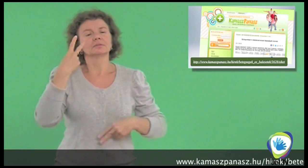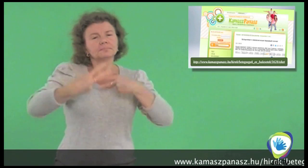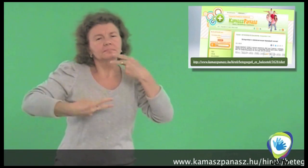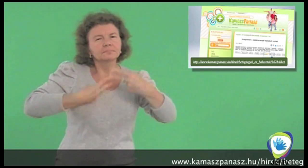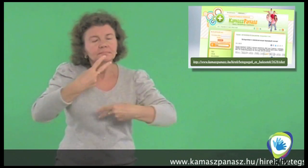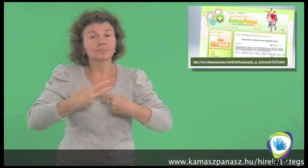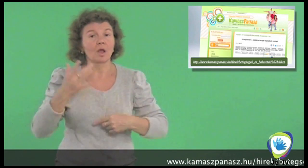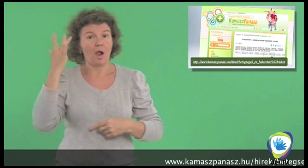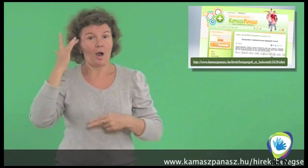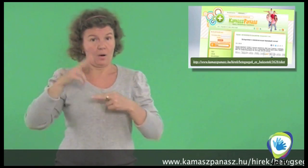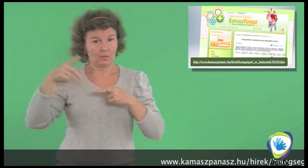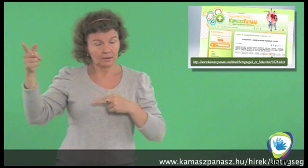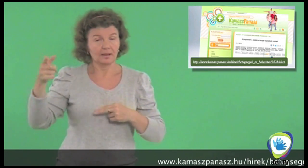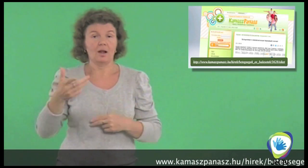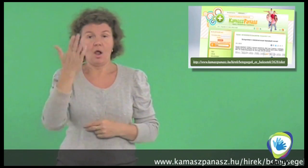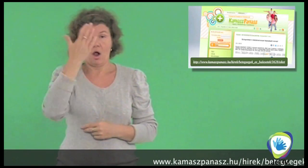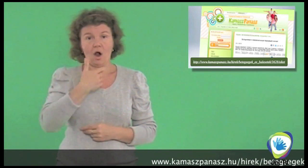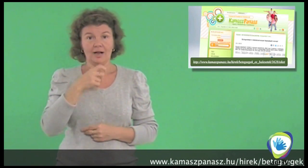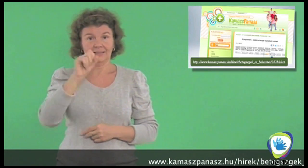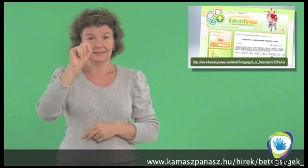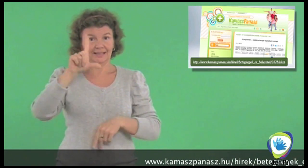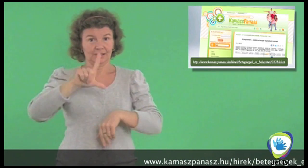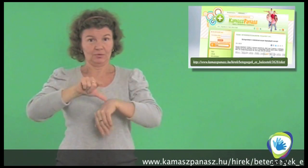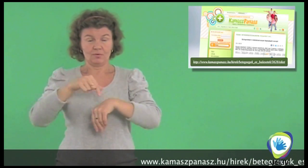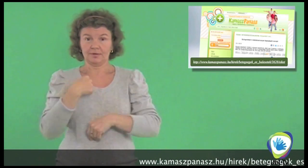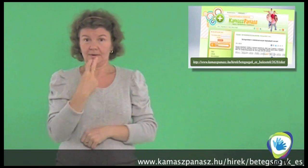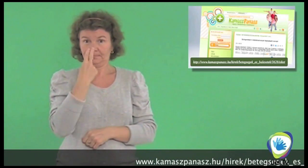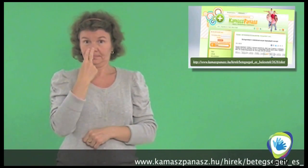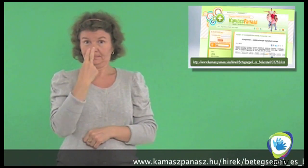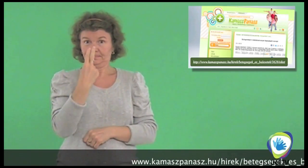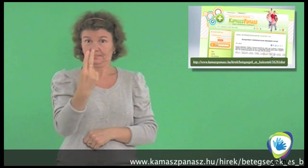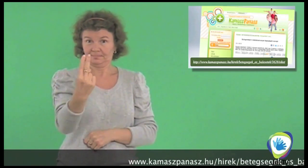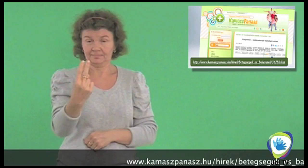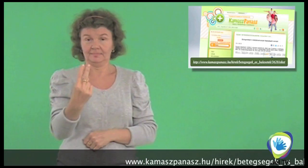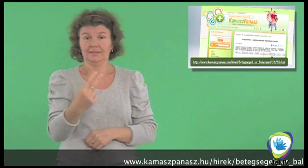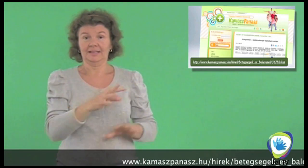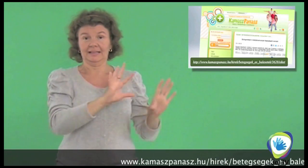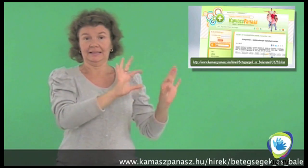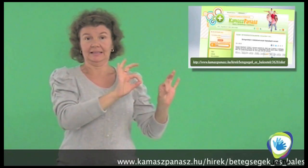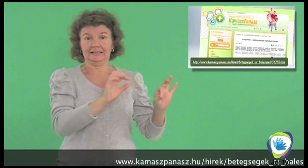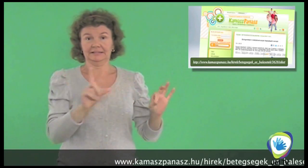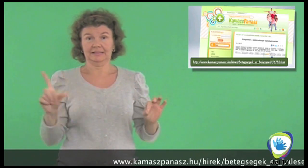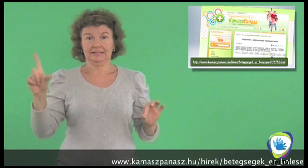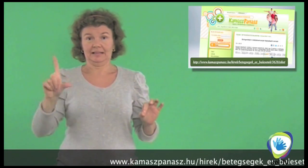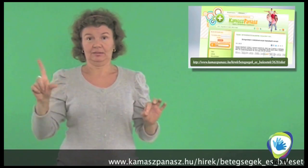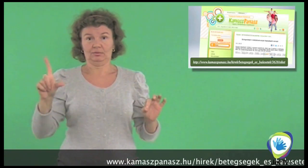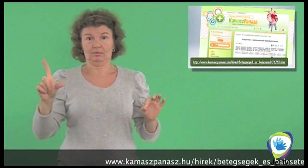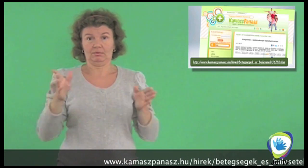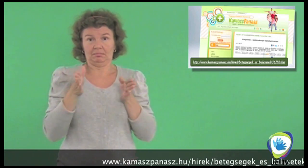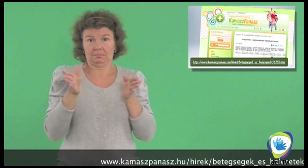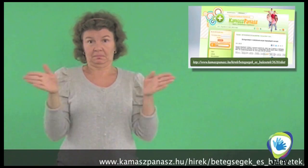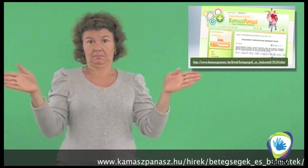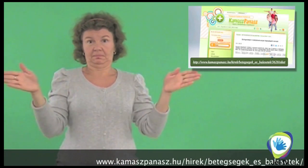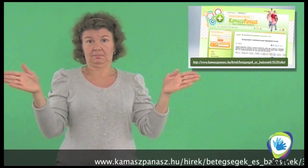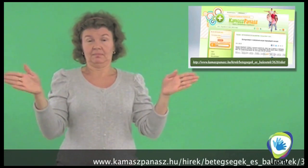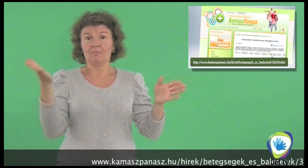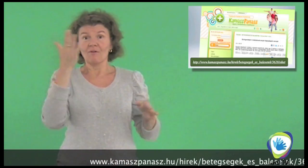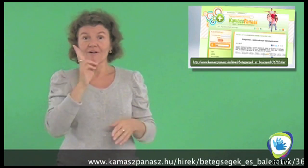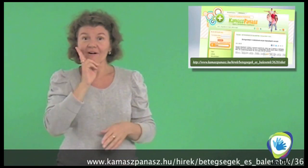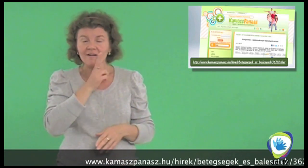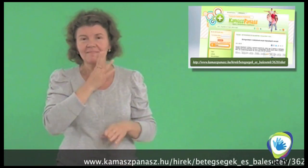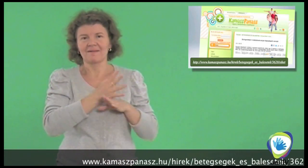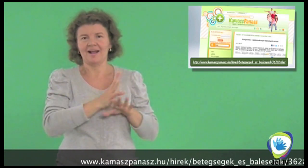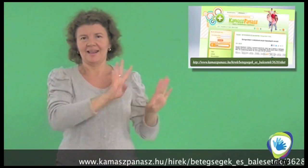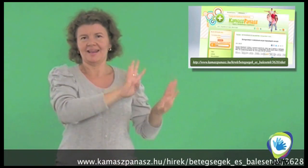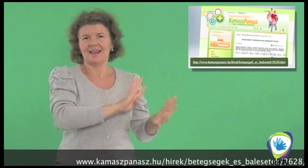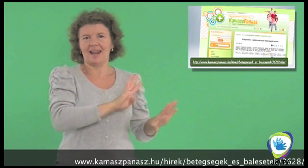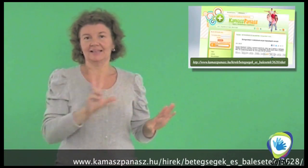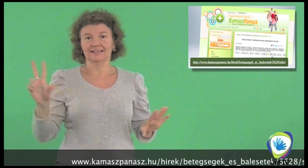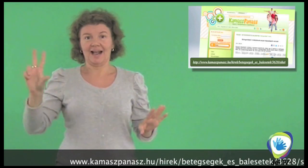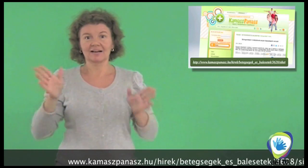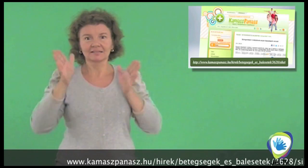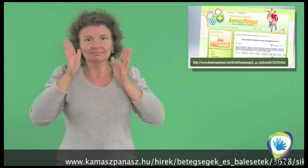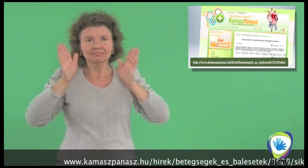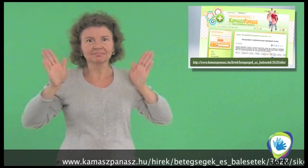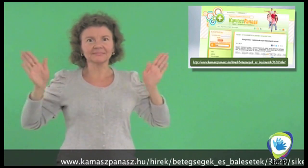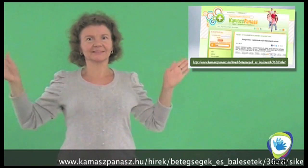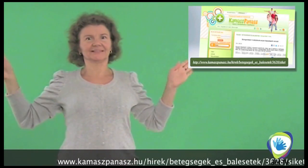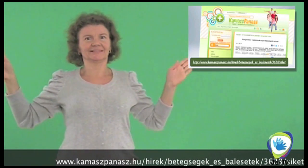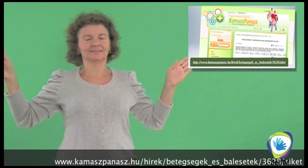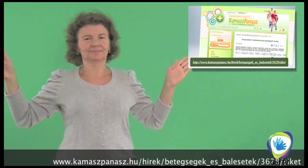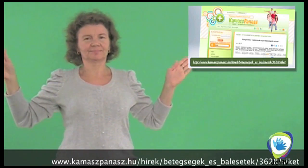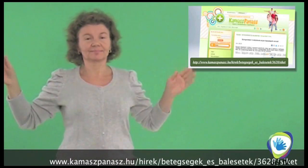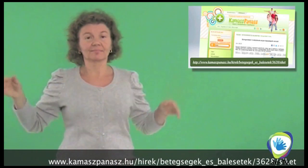Vizsgálták, hogy a hallók, ha egy órán a 12-es számot figyelik, a 10-est és a 2-est látják, a siketek viszont a 9-est és a 3-ast.